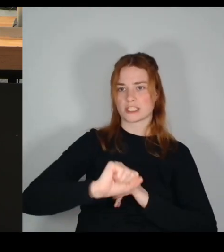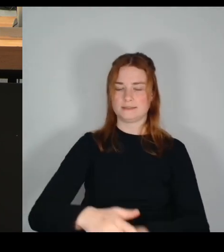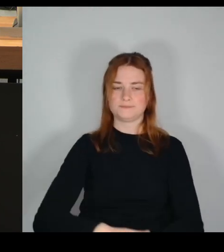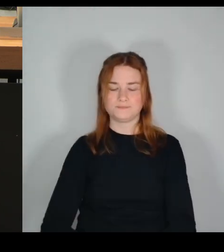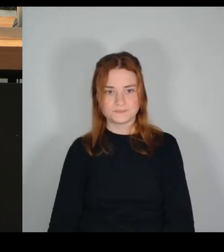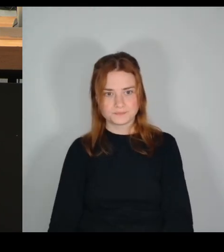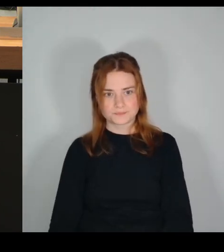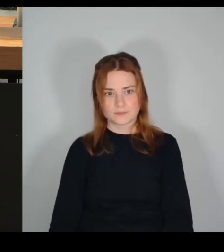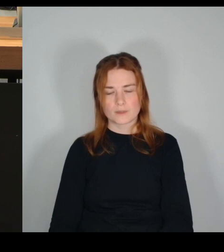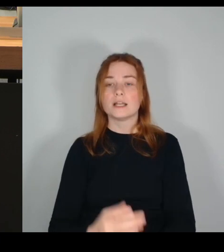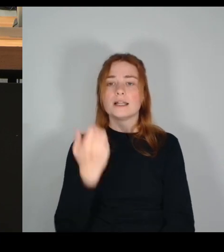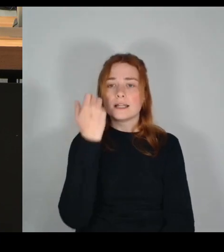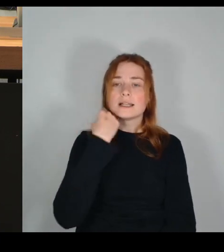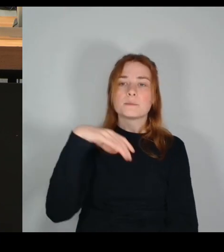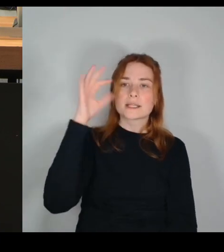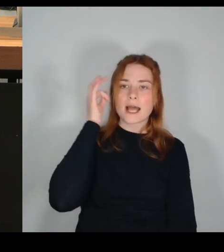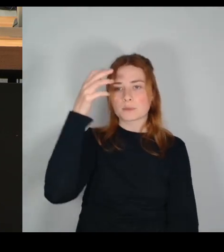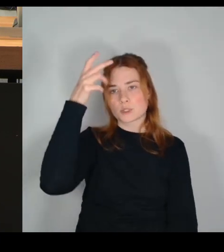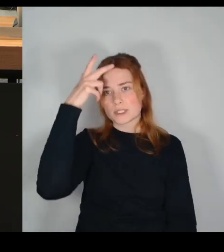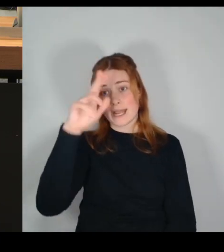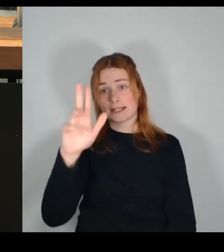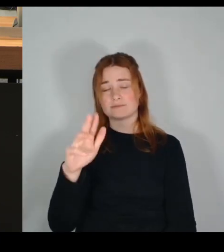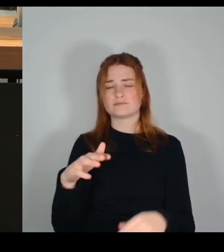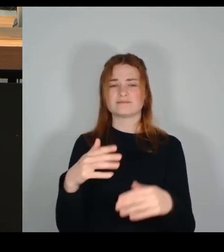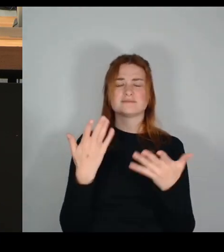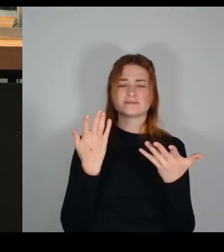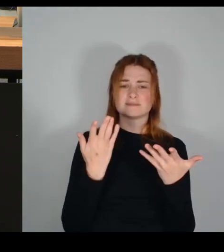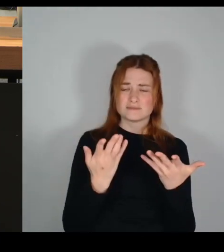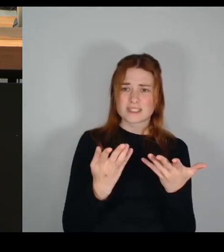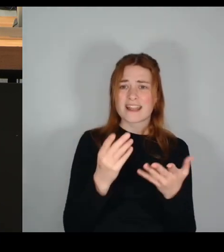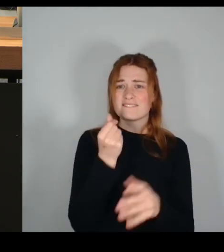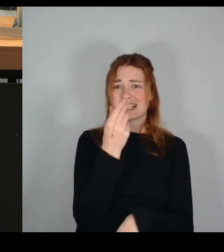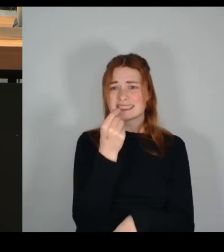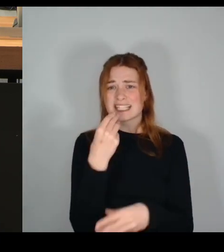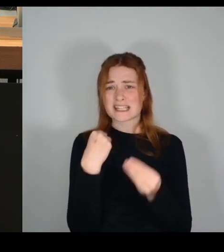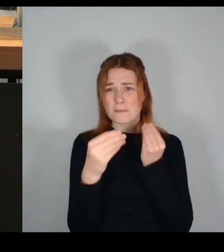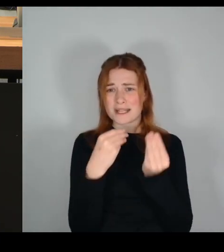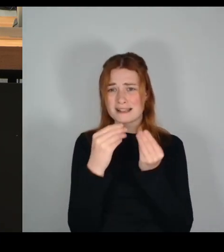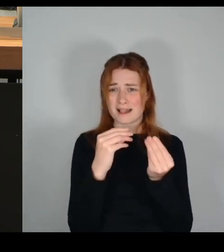finanzieller Mittel keine neuen Studien. Was wir brauchen ist eine nachhaltige